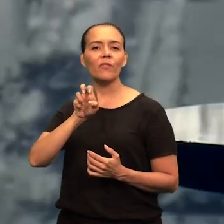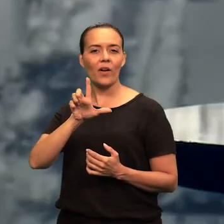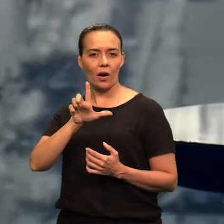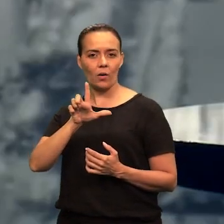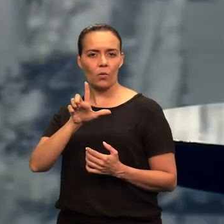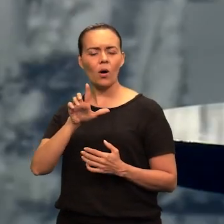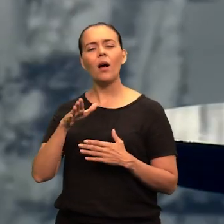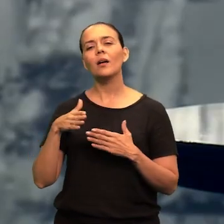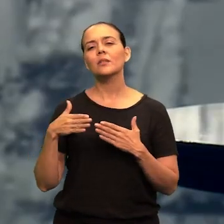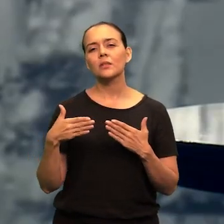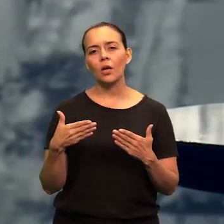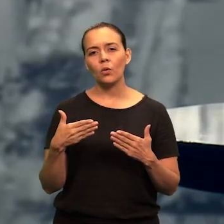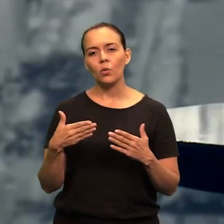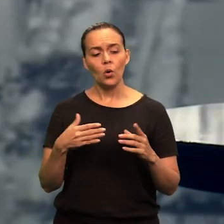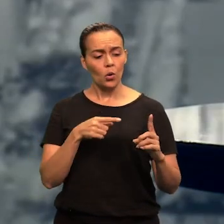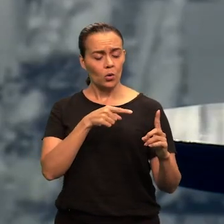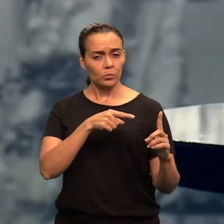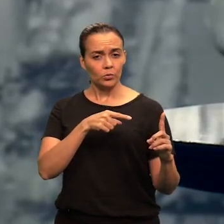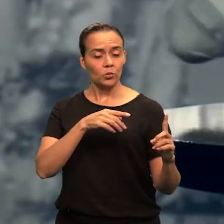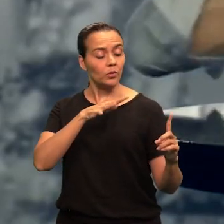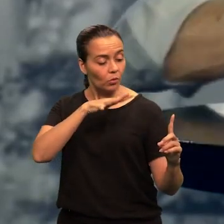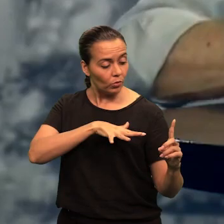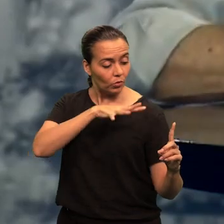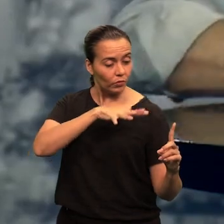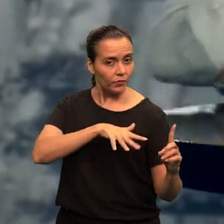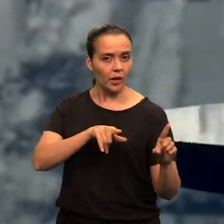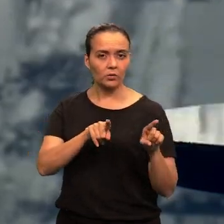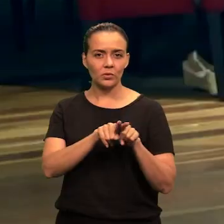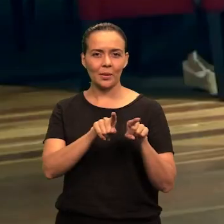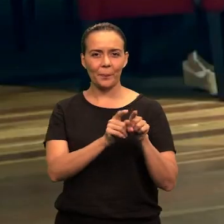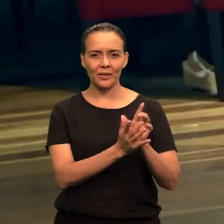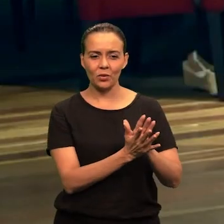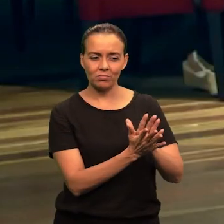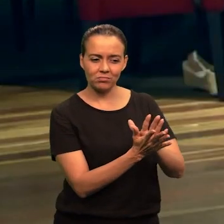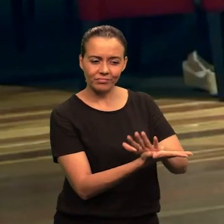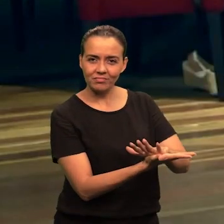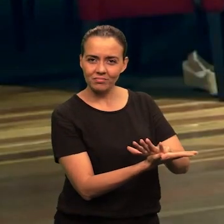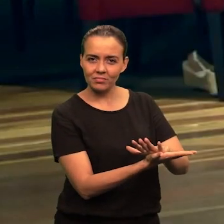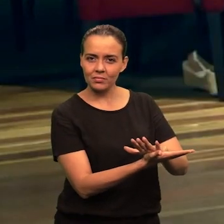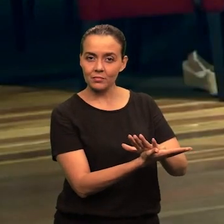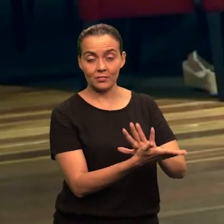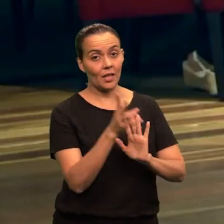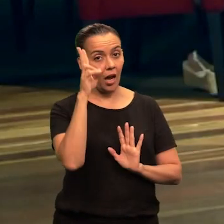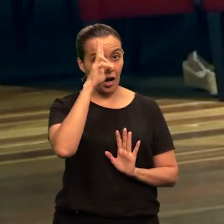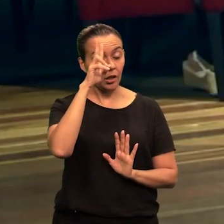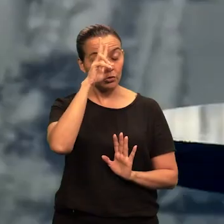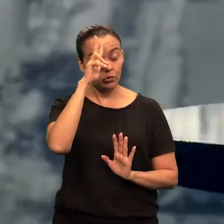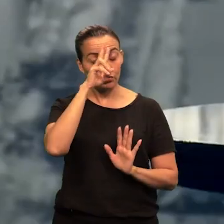daqueles que são louvados e dos que são condenados, as lições são dadas pela própria história.